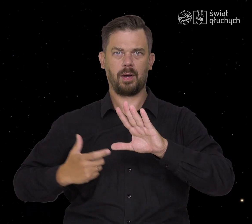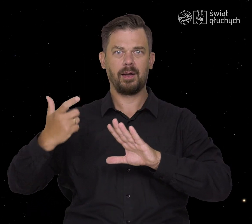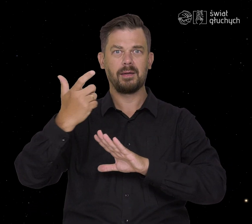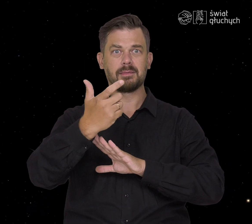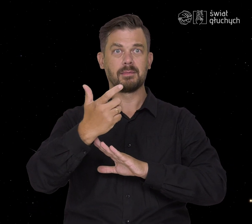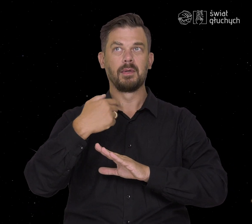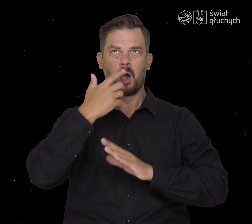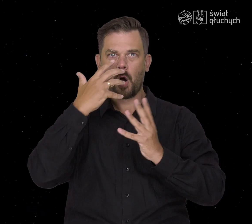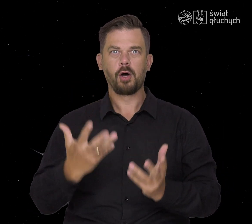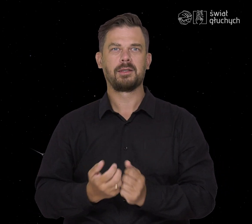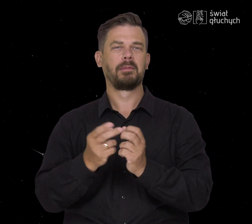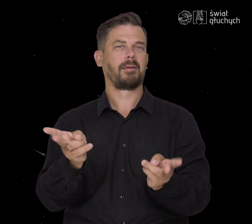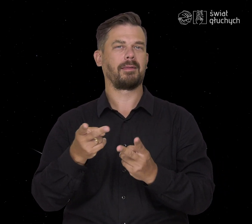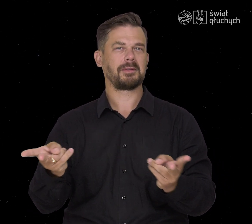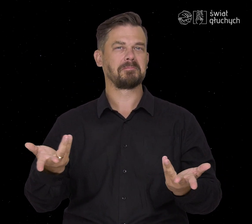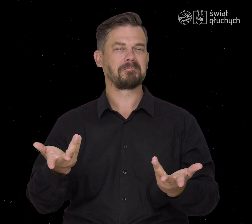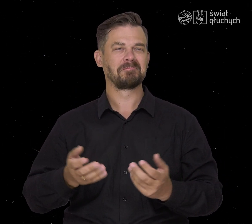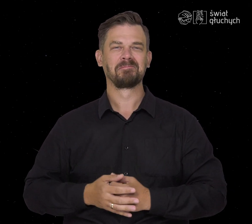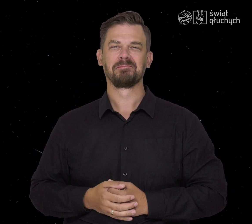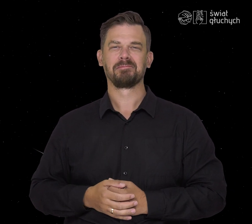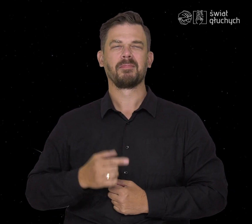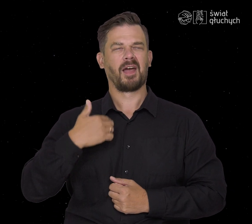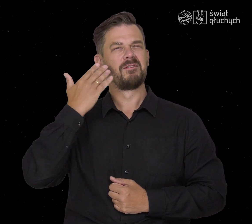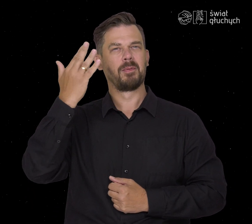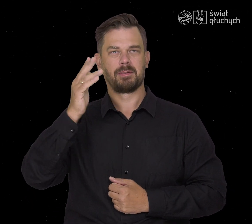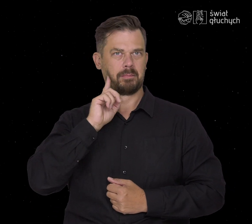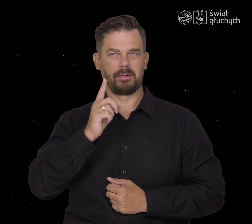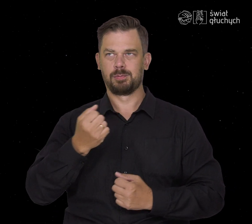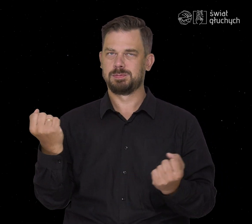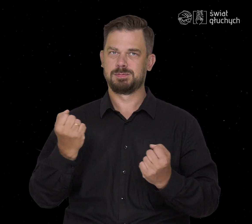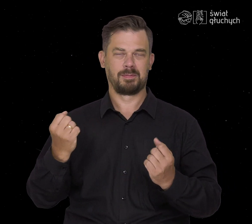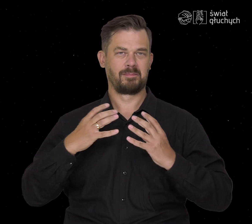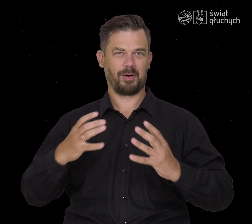czekając zaledwie na to, aż w końcu je odkryjemy. Wyobraźnia naprawdę pracuje, prawda?